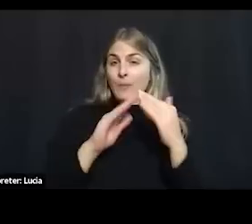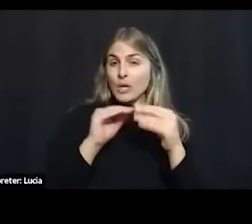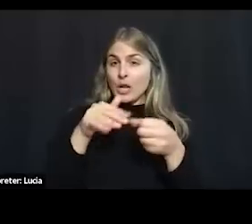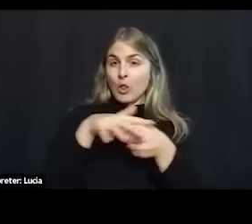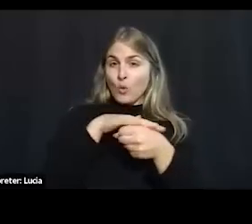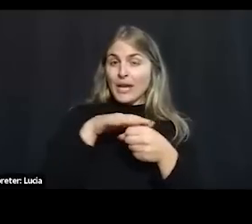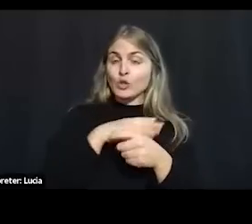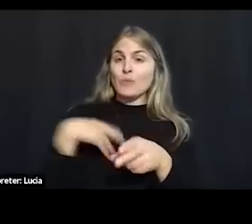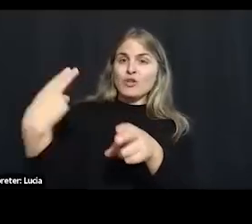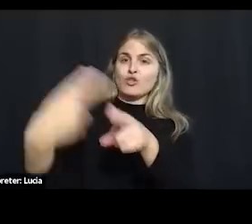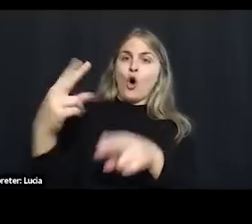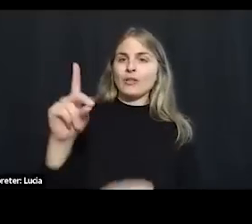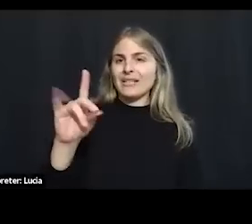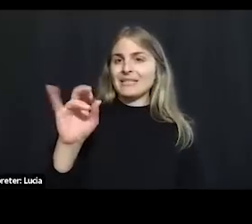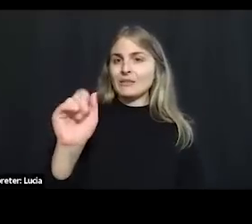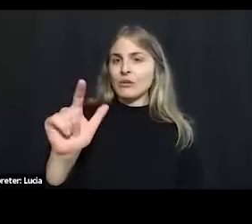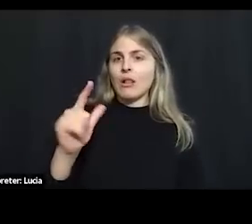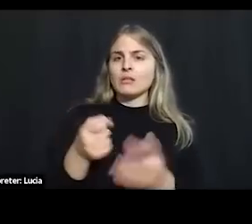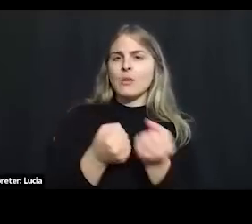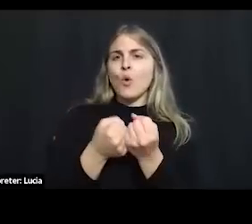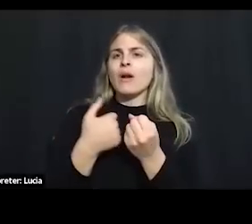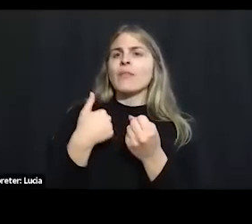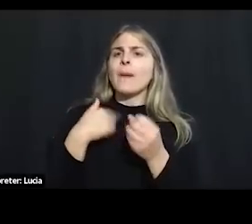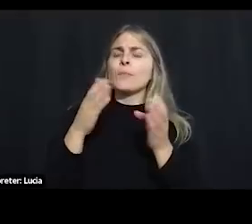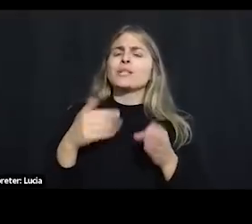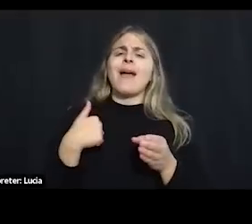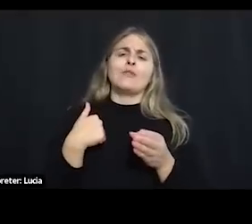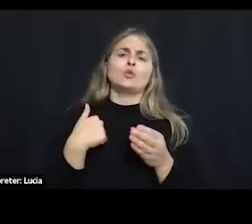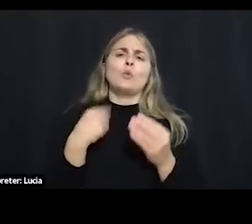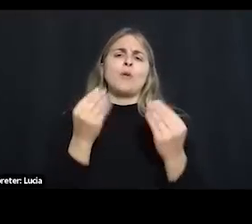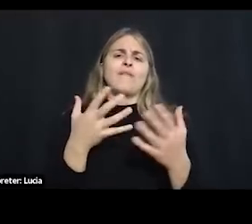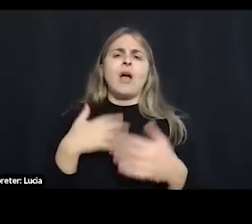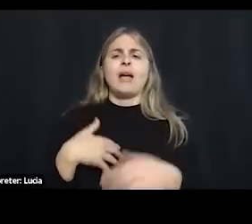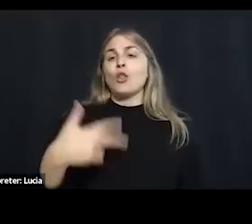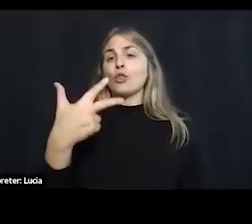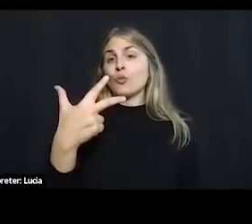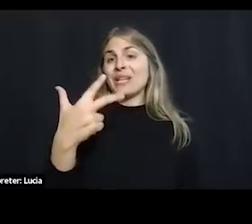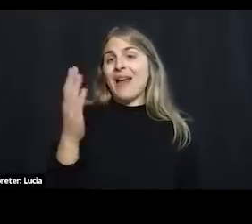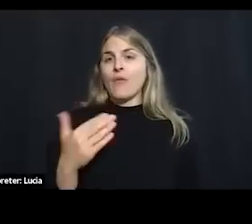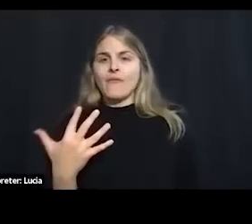los participantes debían proporcionar tres o más respuestas positivas a las siguientes cinco preguntas: "¿Las personas allí te reconocen